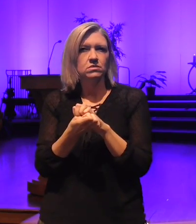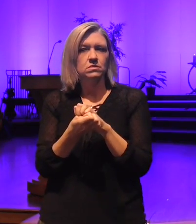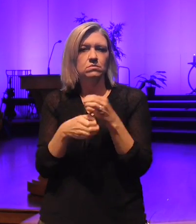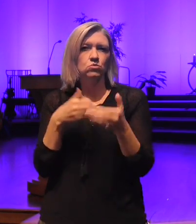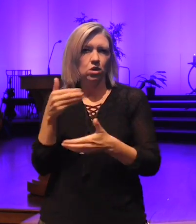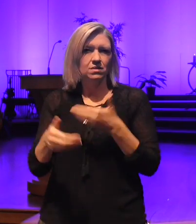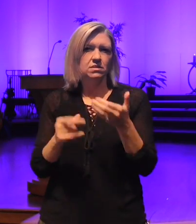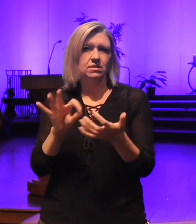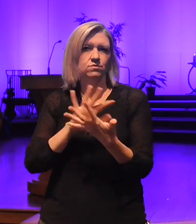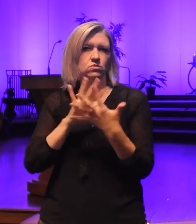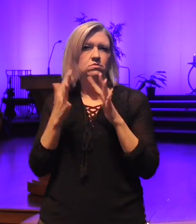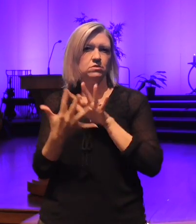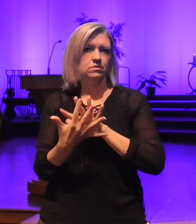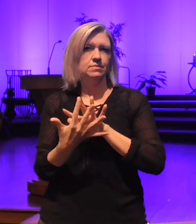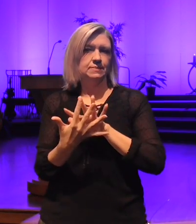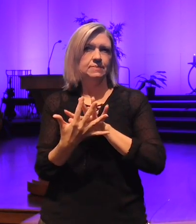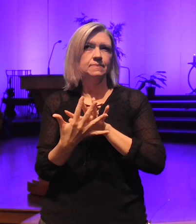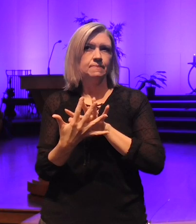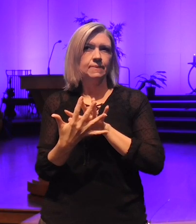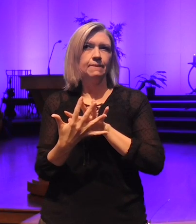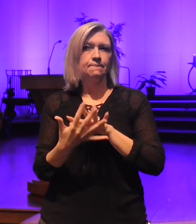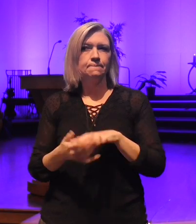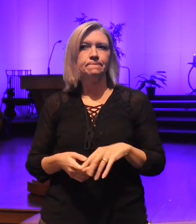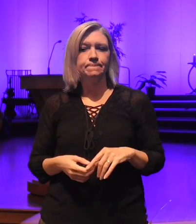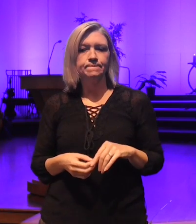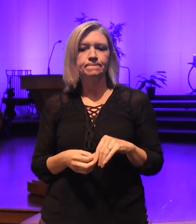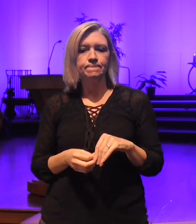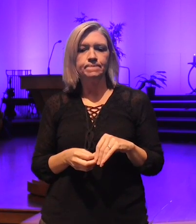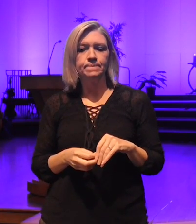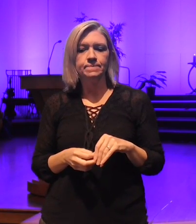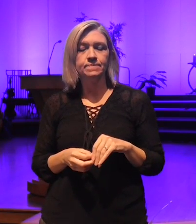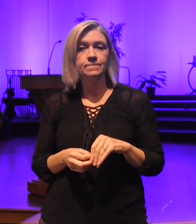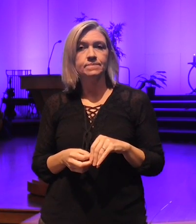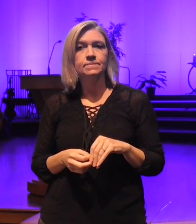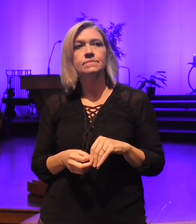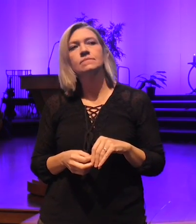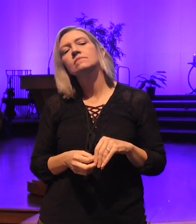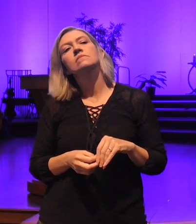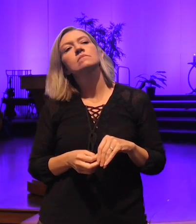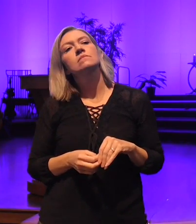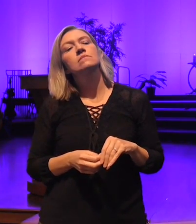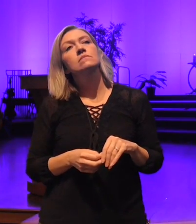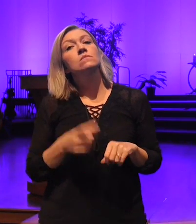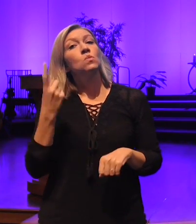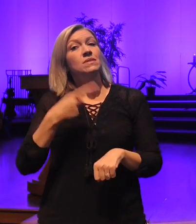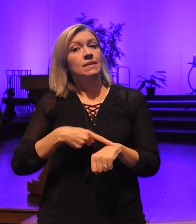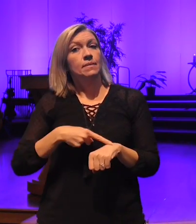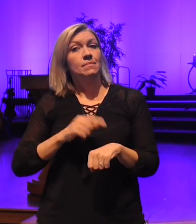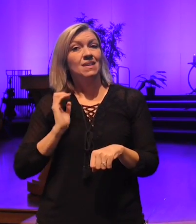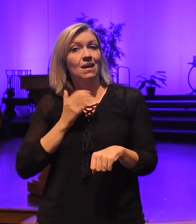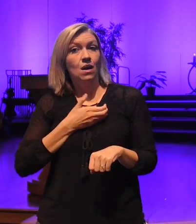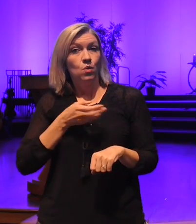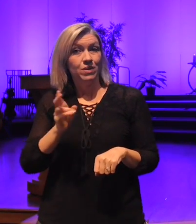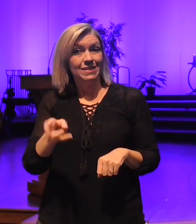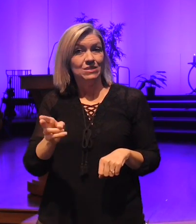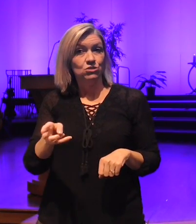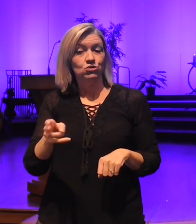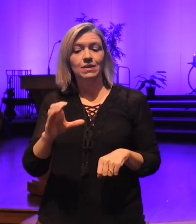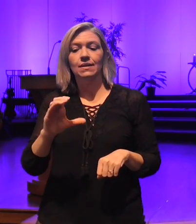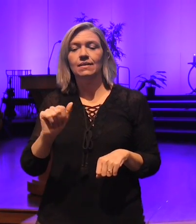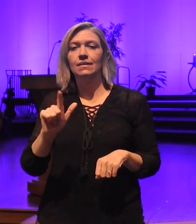transformación una vez en nuestra historia Calvin Kulage era presidente